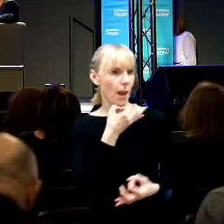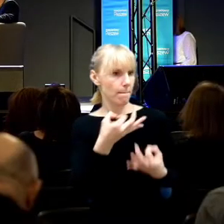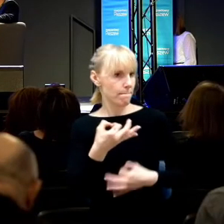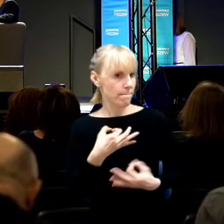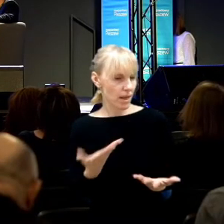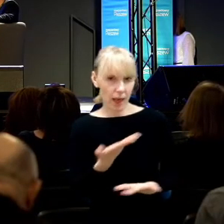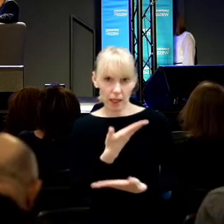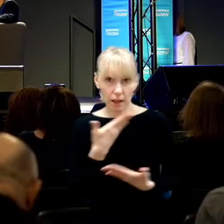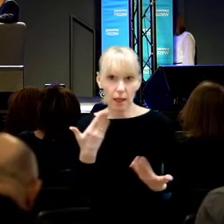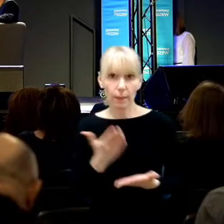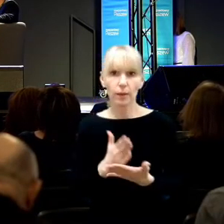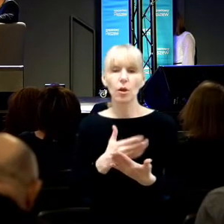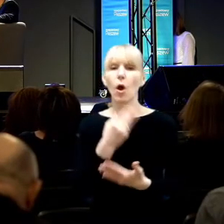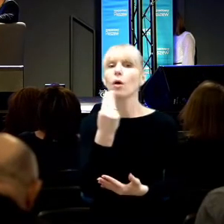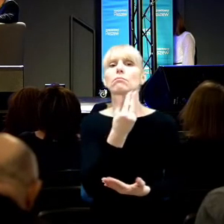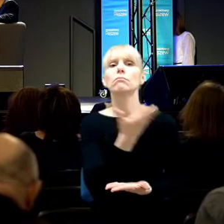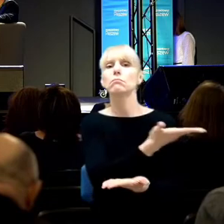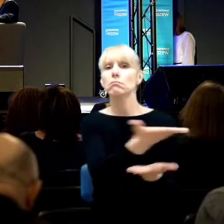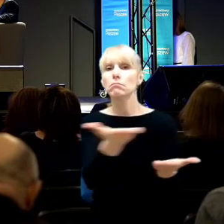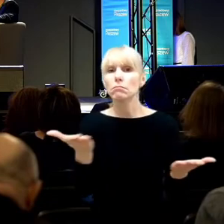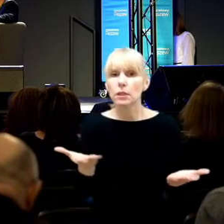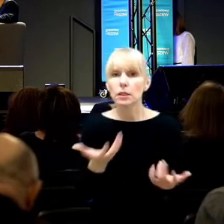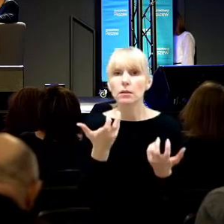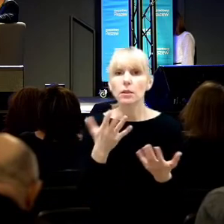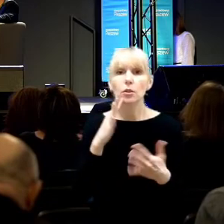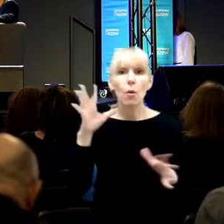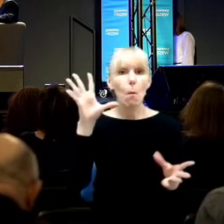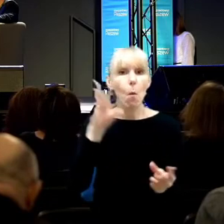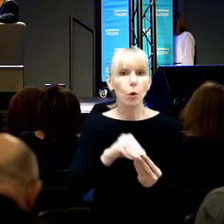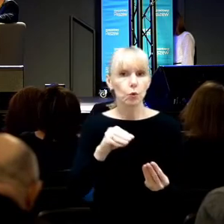Czy ktoś chciałby z Państwa podsumować to, co się wydarzyło